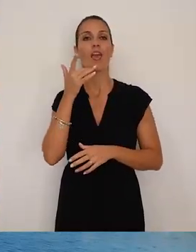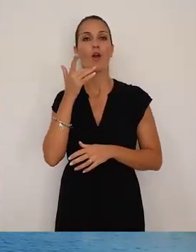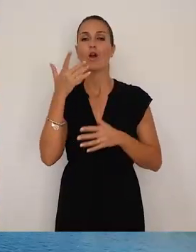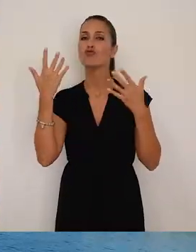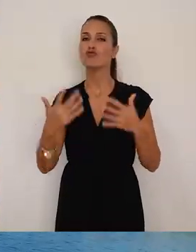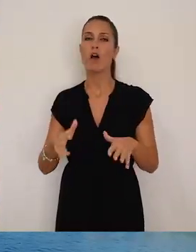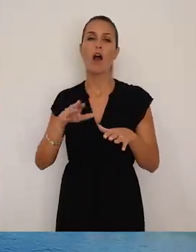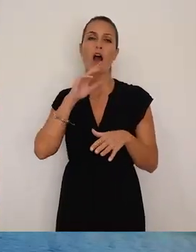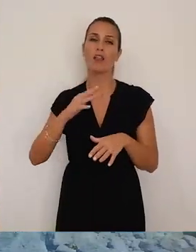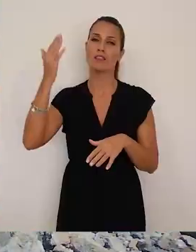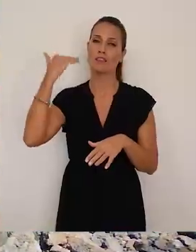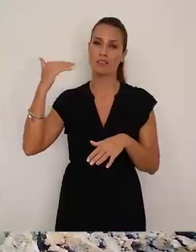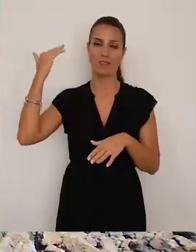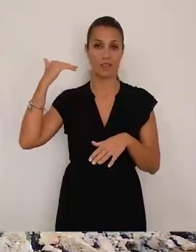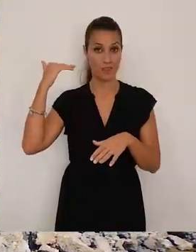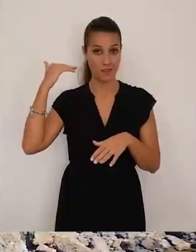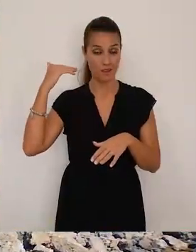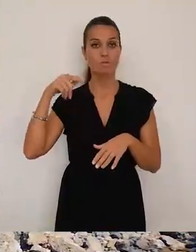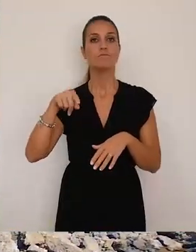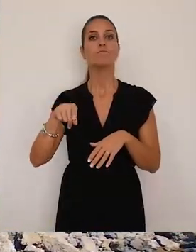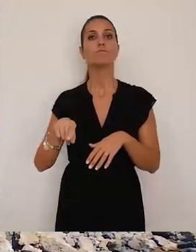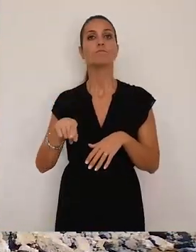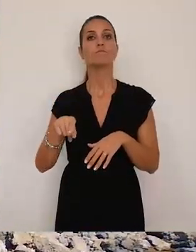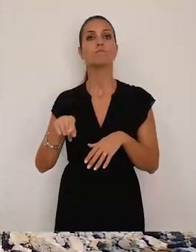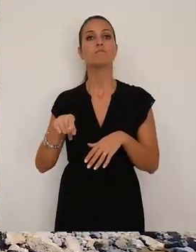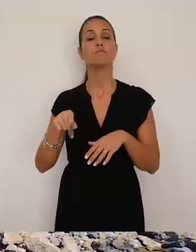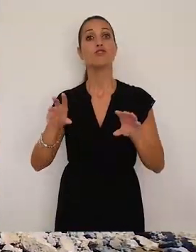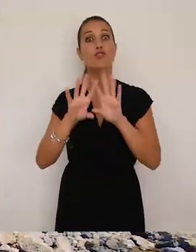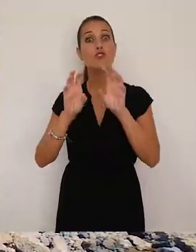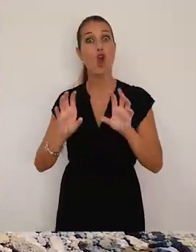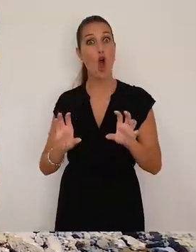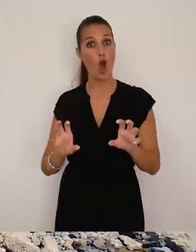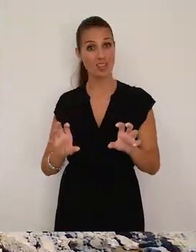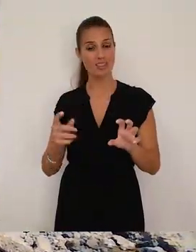già nell’antichità dei millenni. In particolar modo, presso gli anfratti della